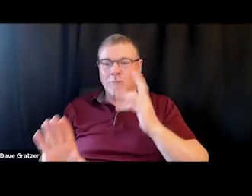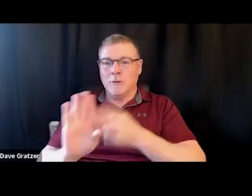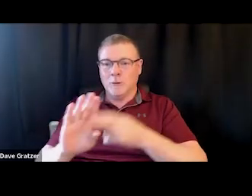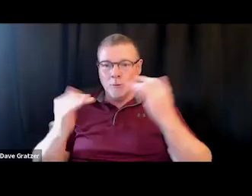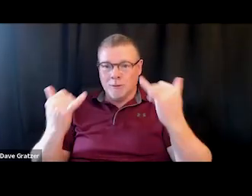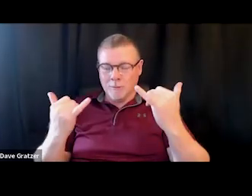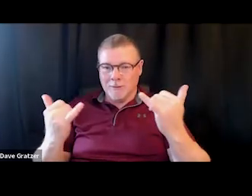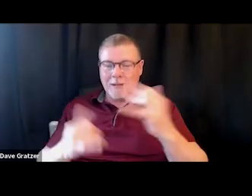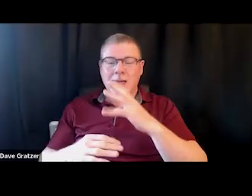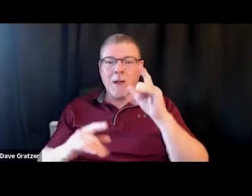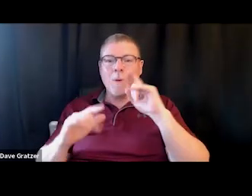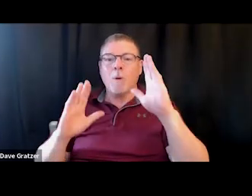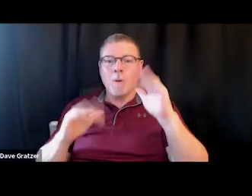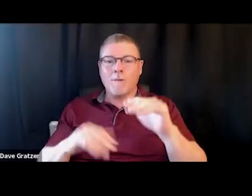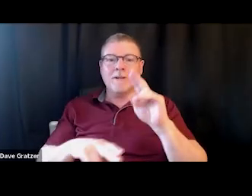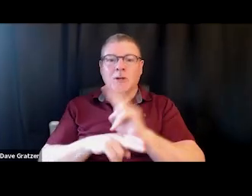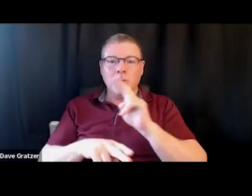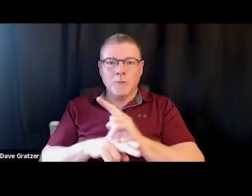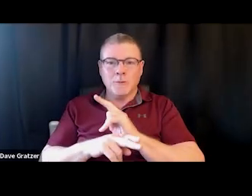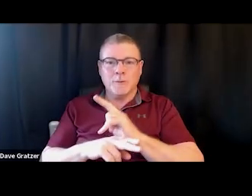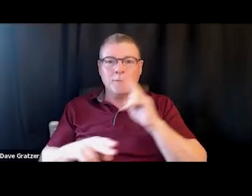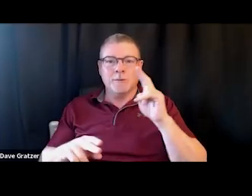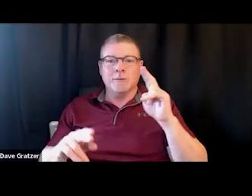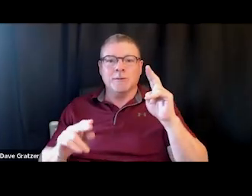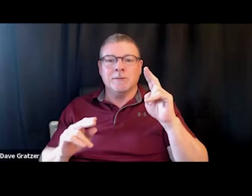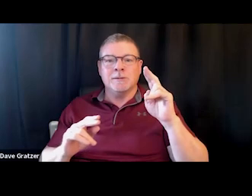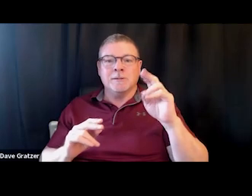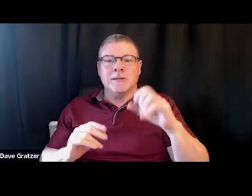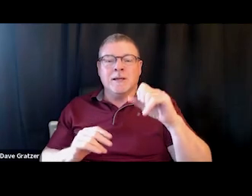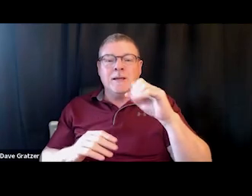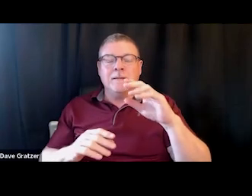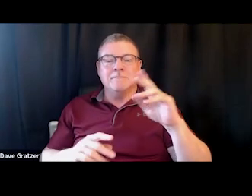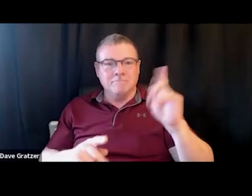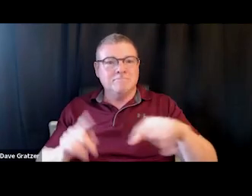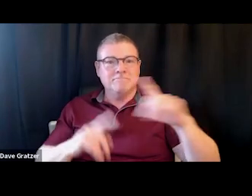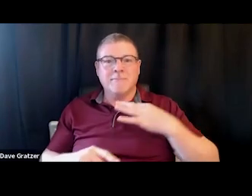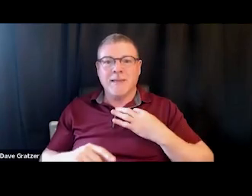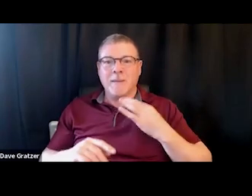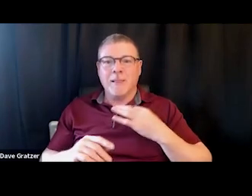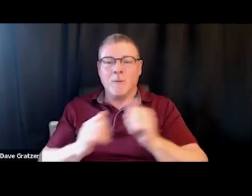y esperamos que utilicen este conocimiento al trabajar con solicitantes con lesiones cerebrales.